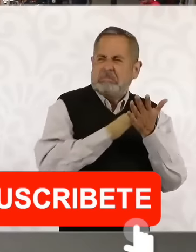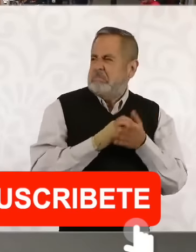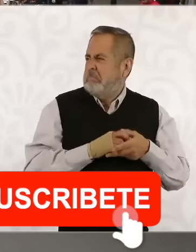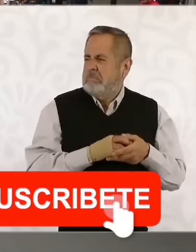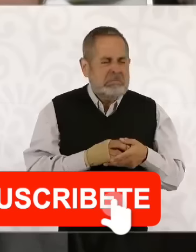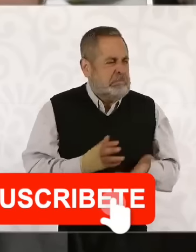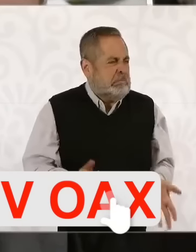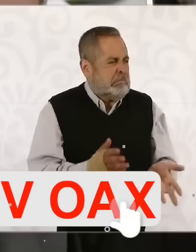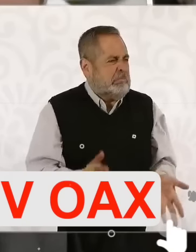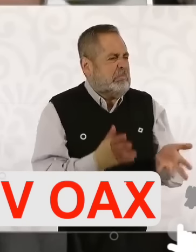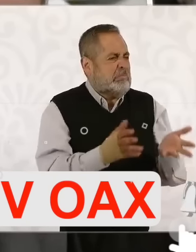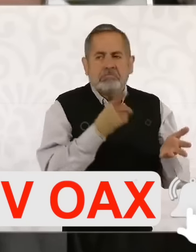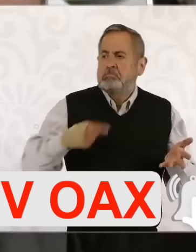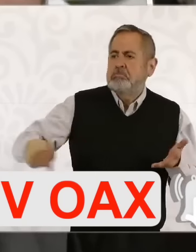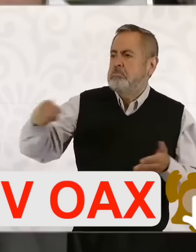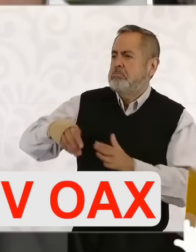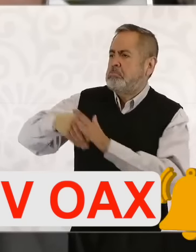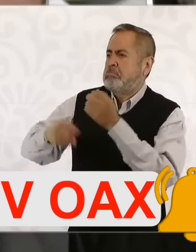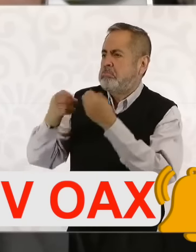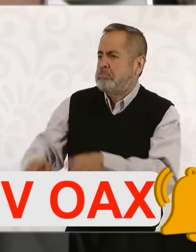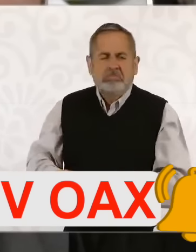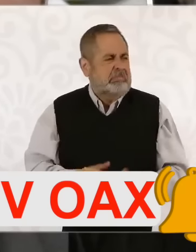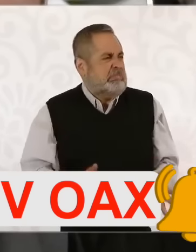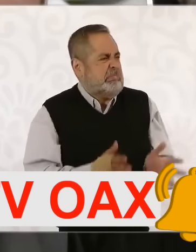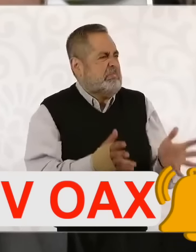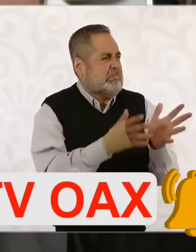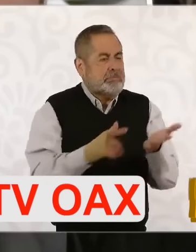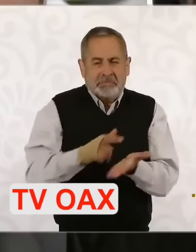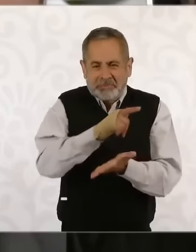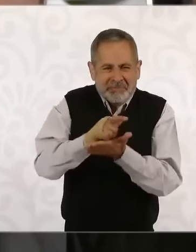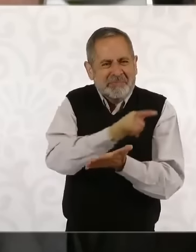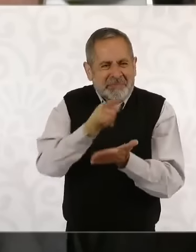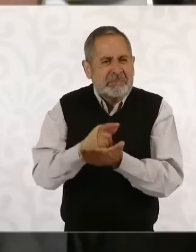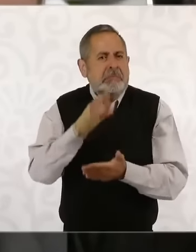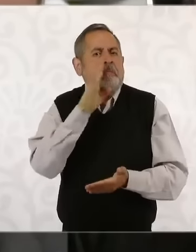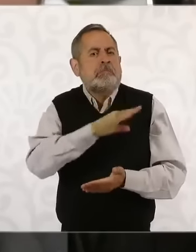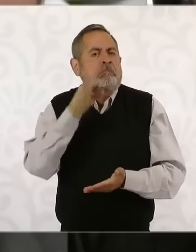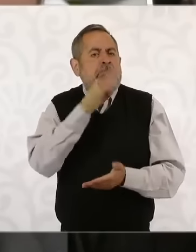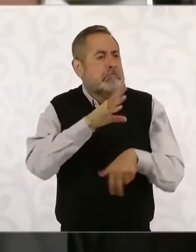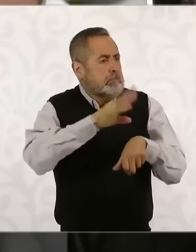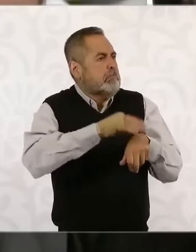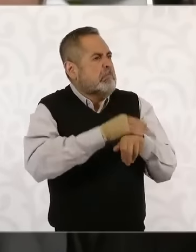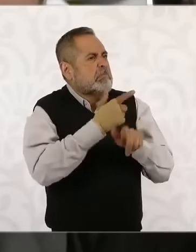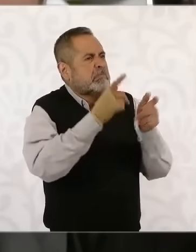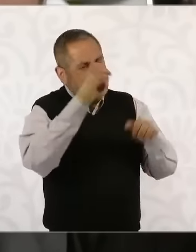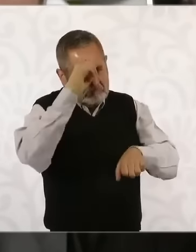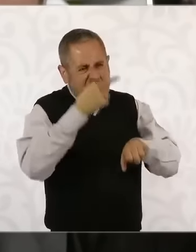económico del país frente a las reformas estructurales pues que hoy promueven eh pues